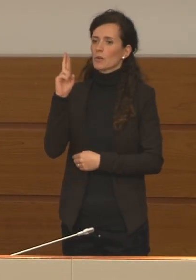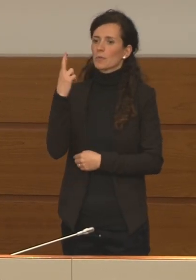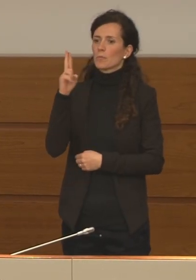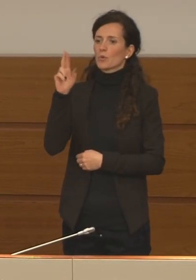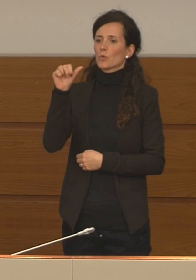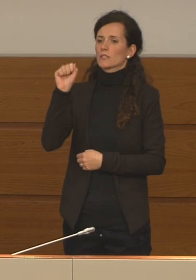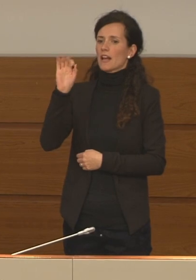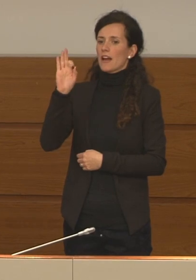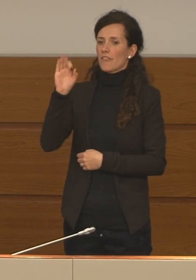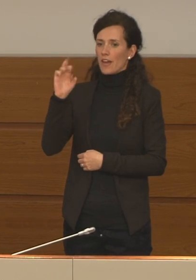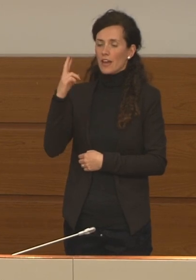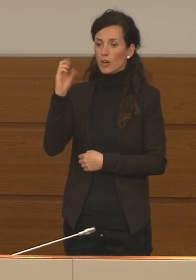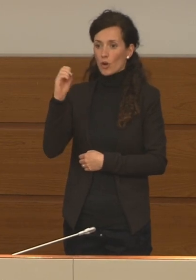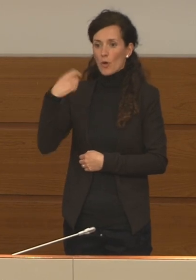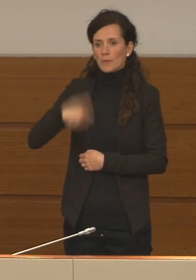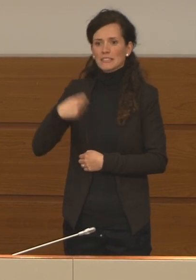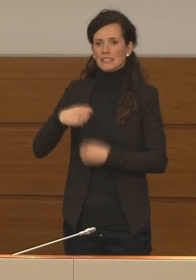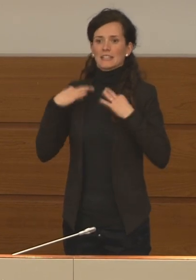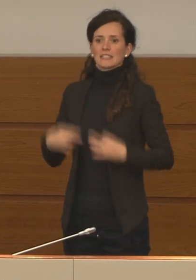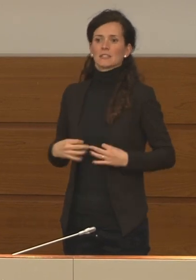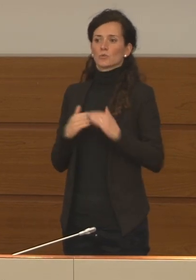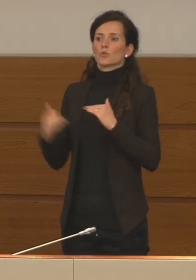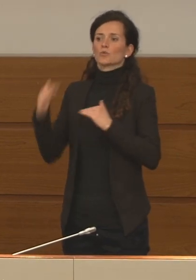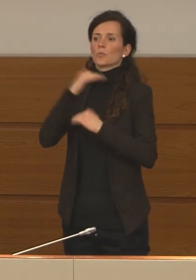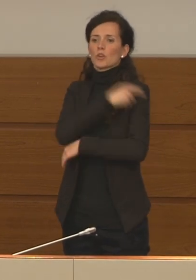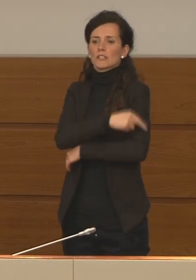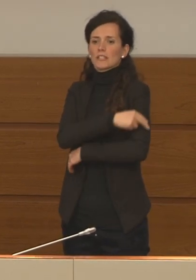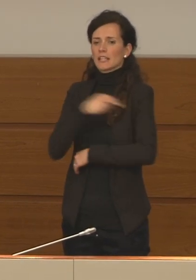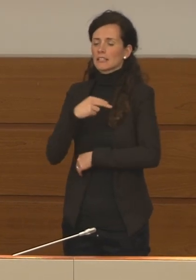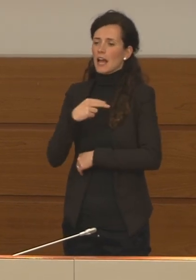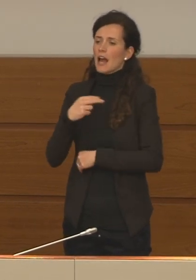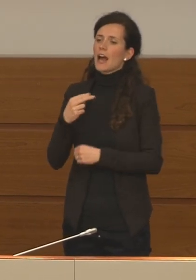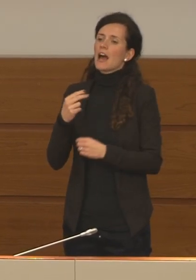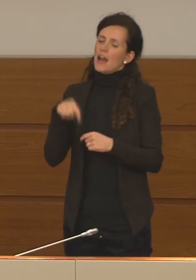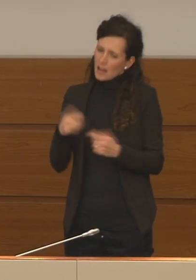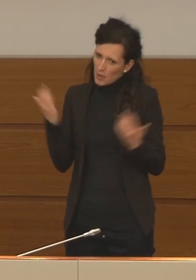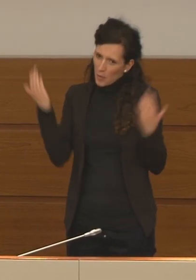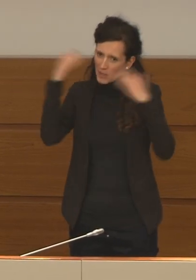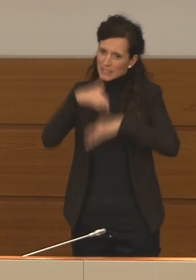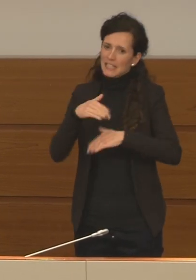dell'Istituto Superiore di Sanità che mi accompagna anche questa sera nel corso